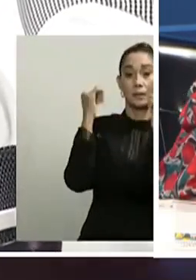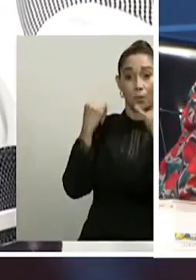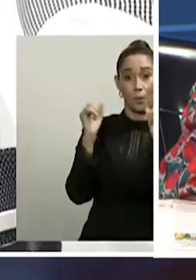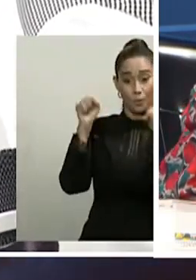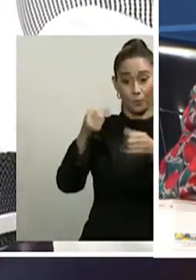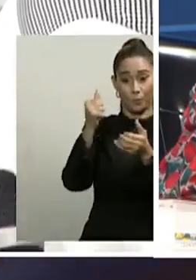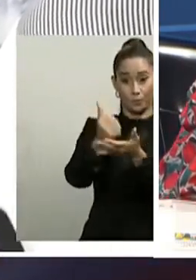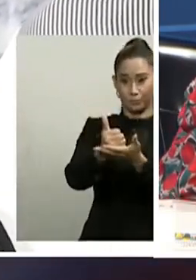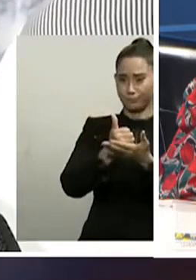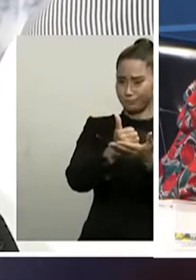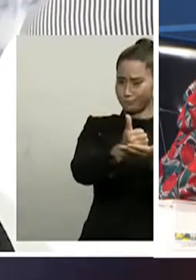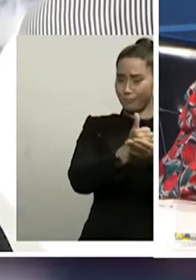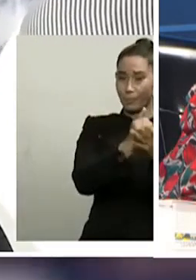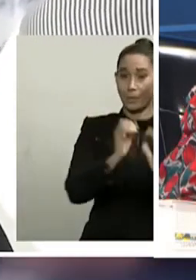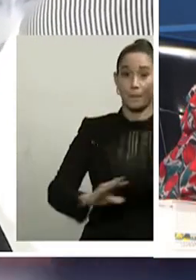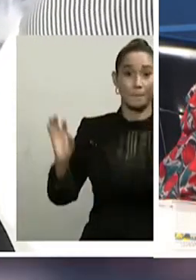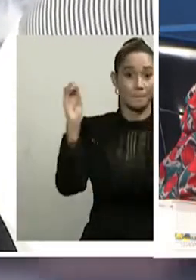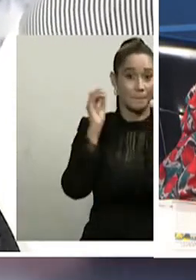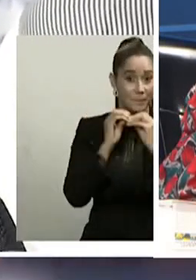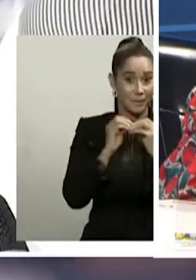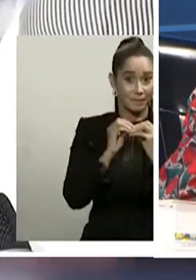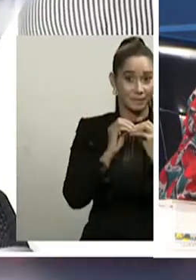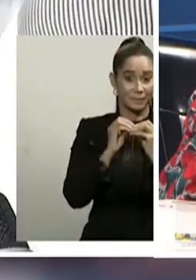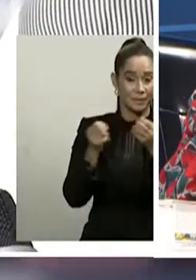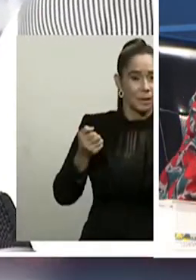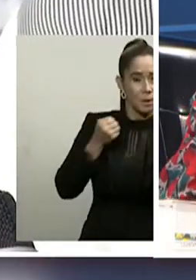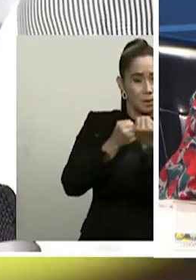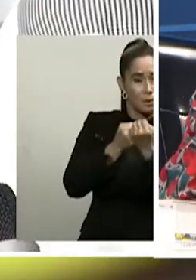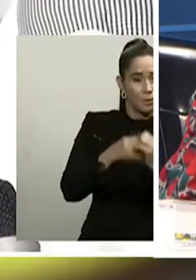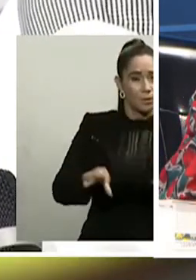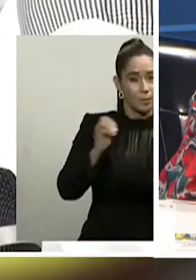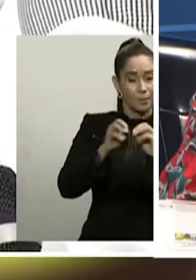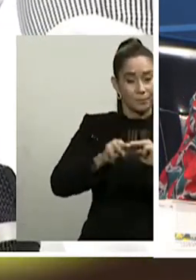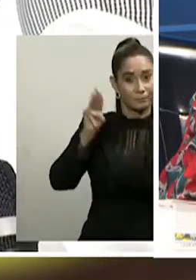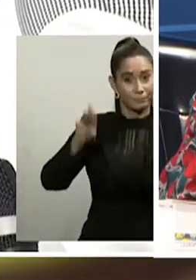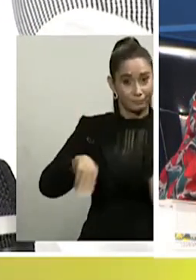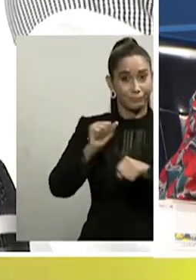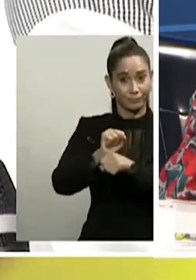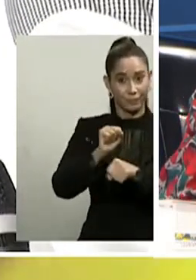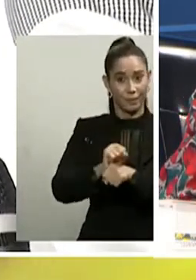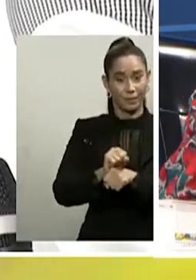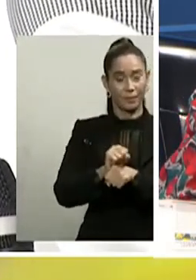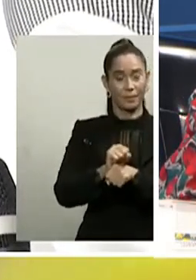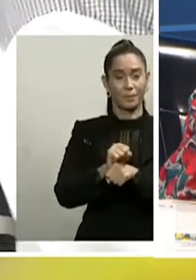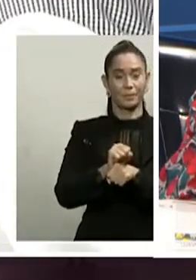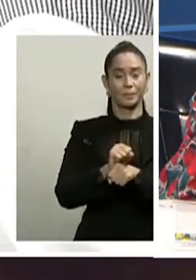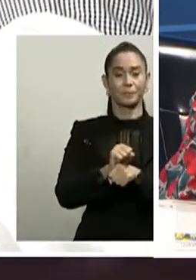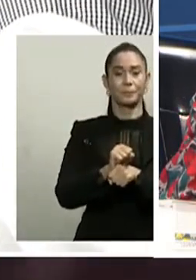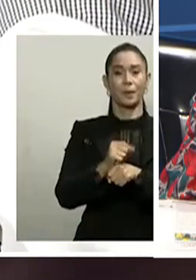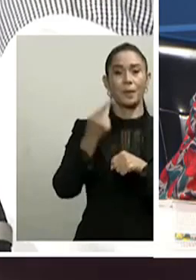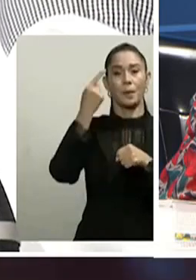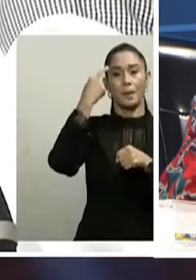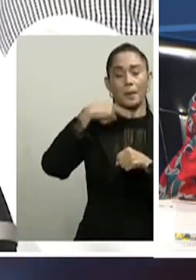de pensiones y le decía a unas cuantas cosas ahí en el en la cámara pero yo no creo que la